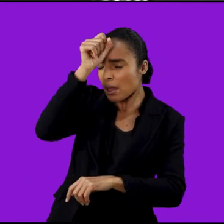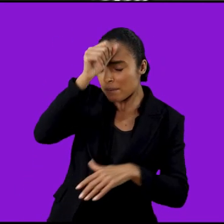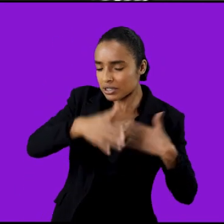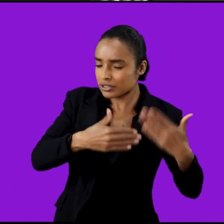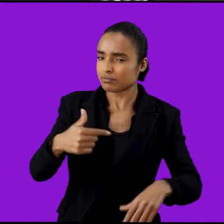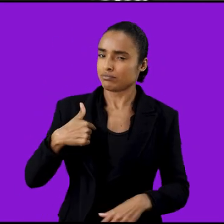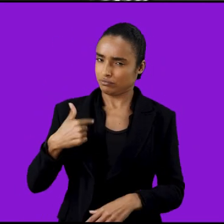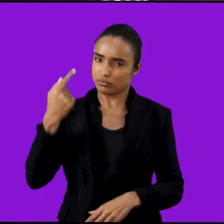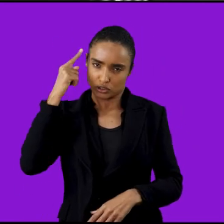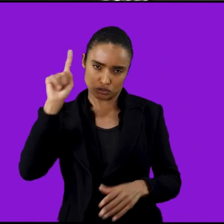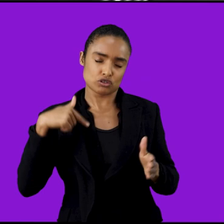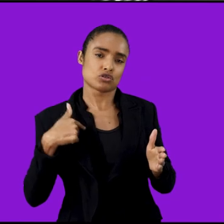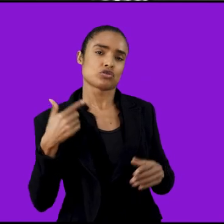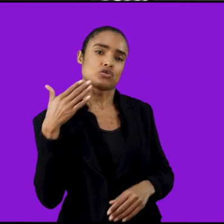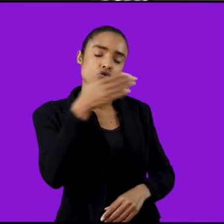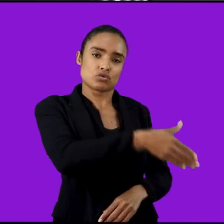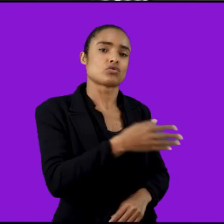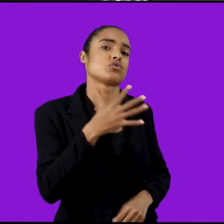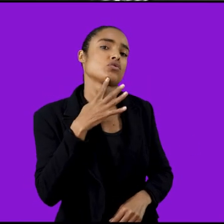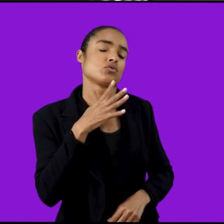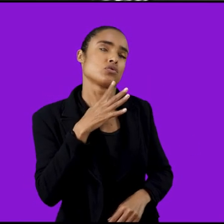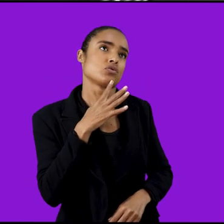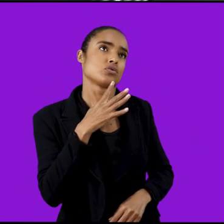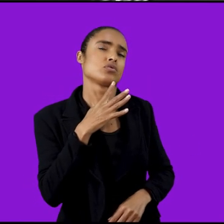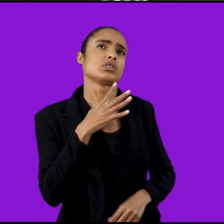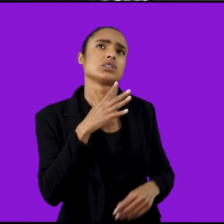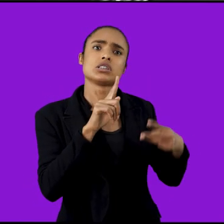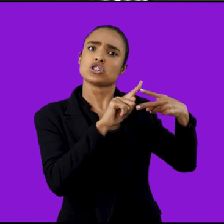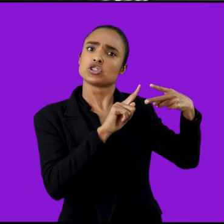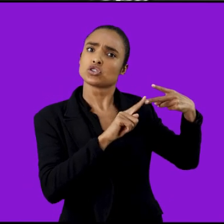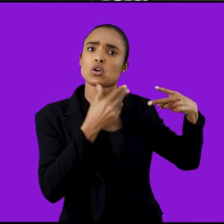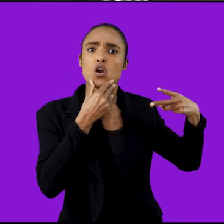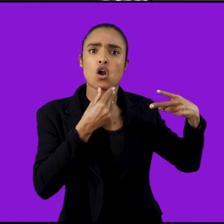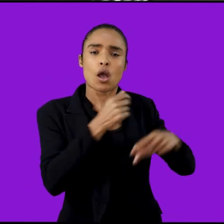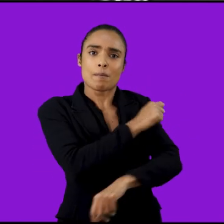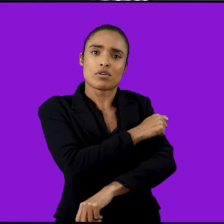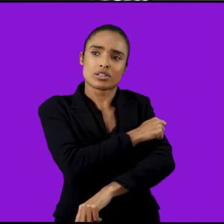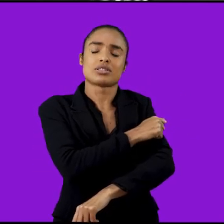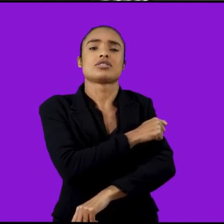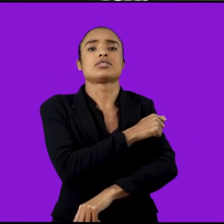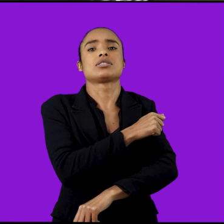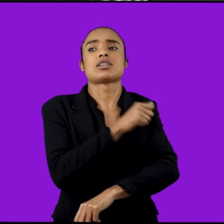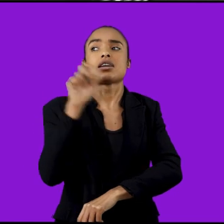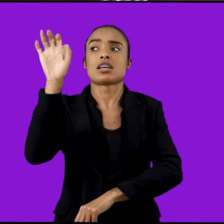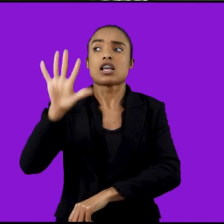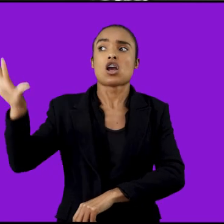que você tá falando Sim Uma vez eu consegui. Eu consegui, não. Eu conheci dois estudantes de Direito na Europa